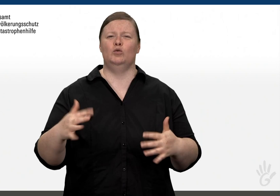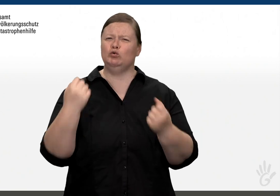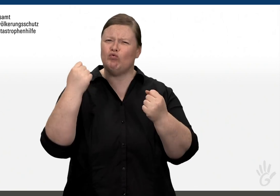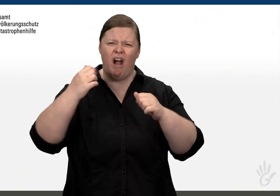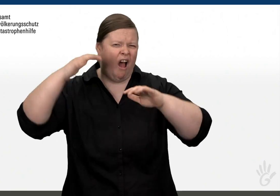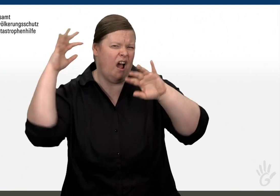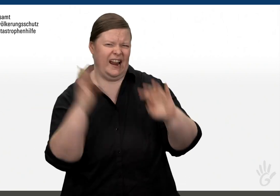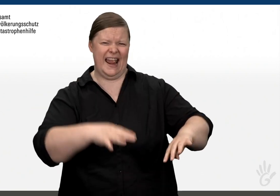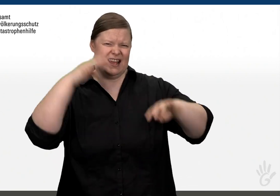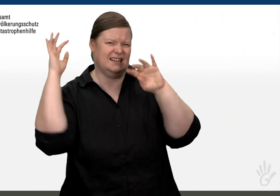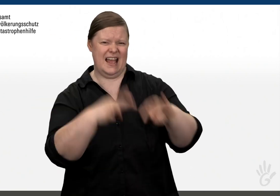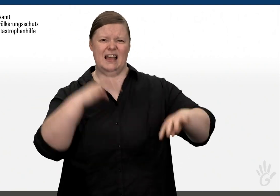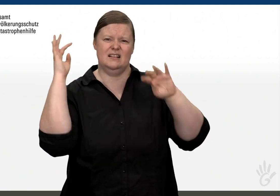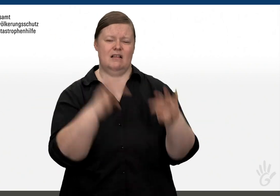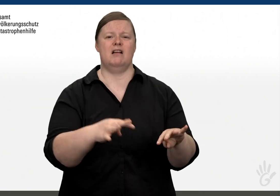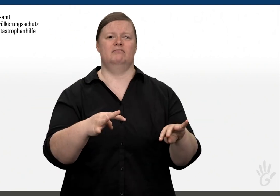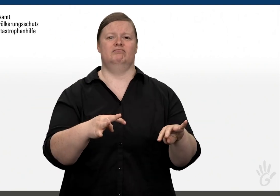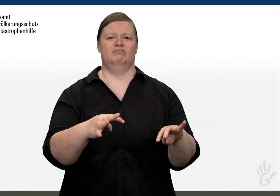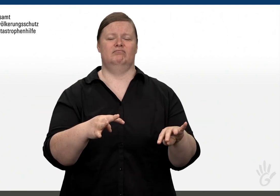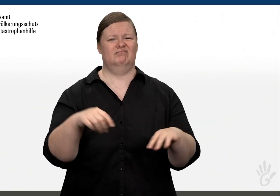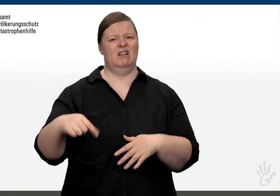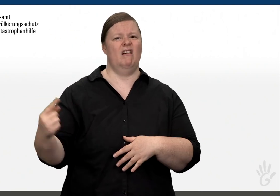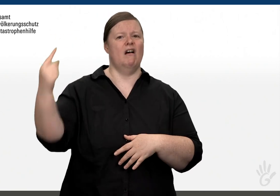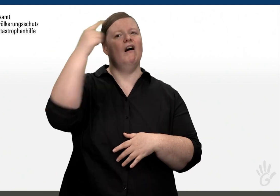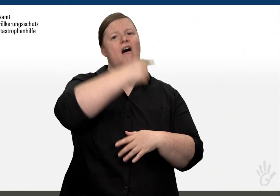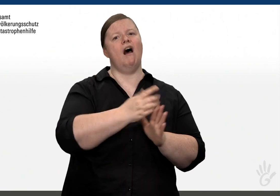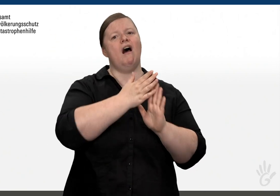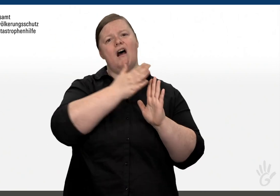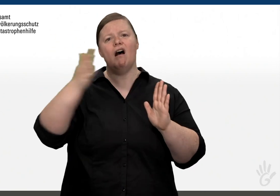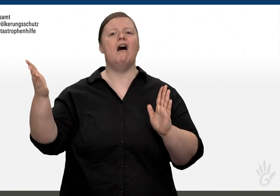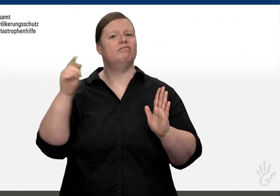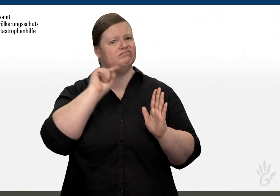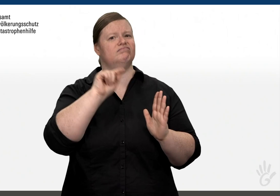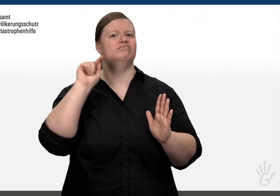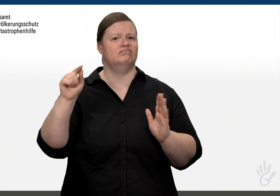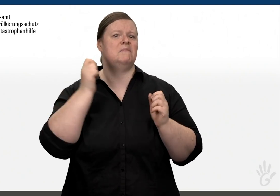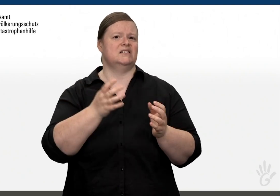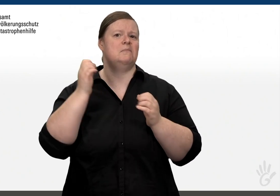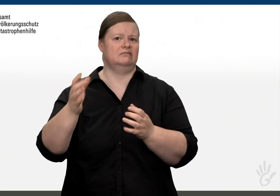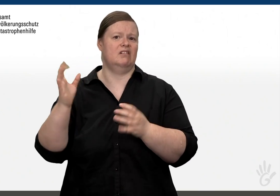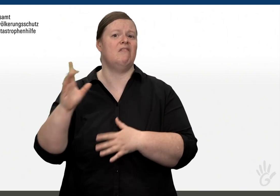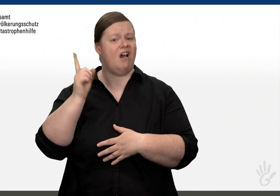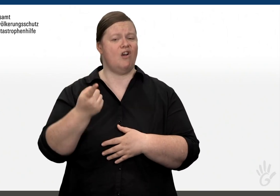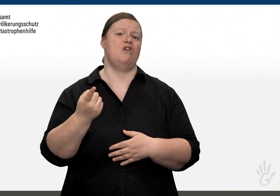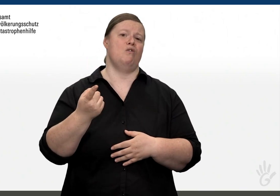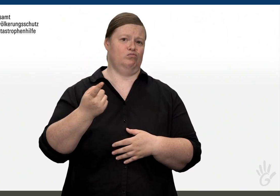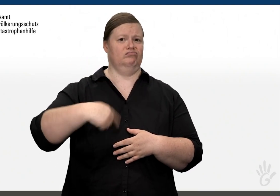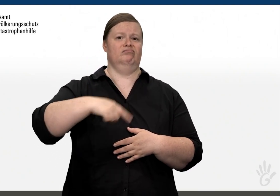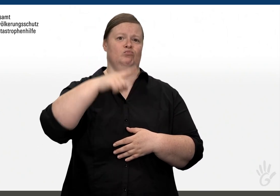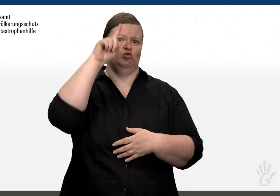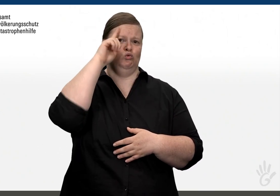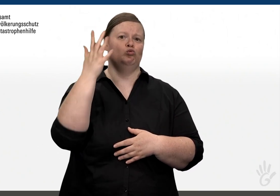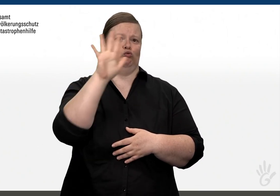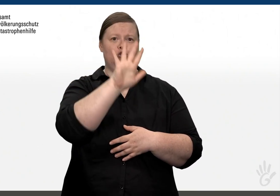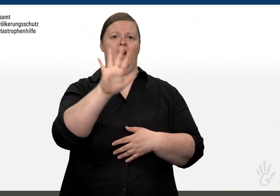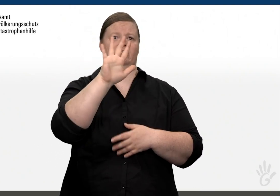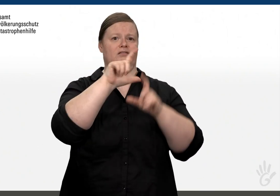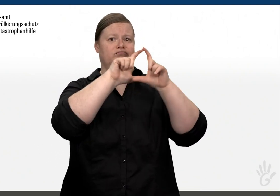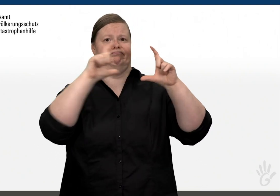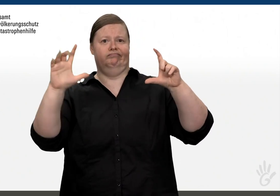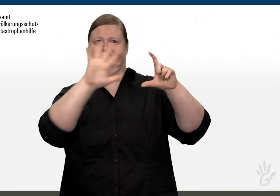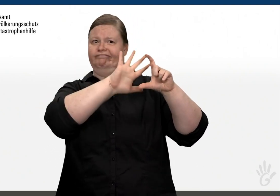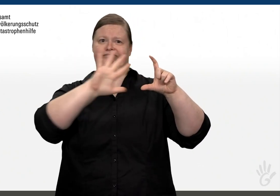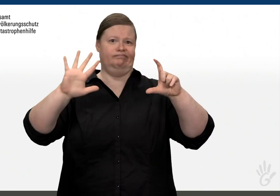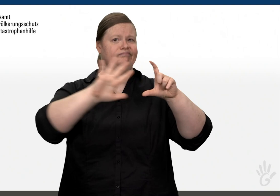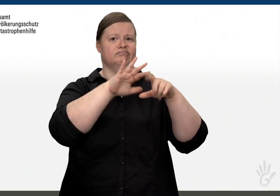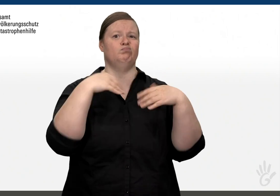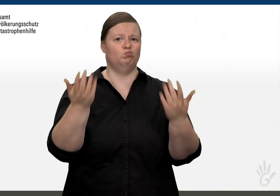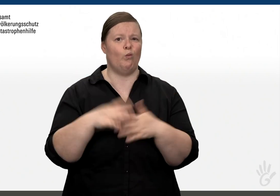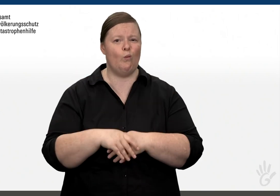oder Starkregen gehören auch in unseren Breiten zum Jahreslauf.